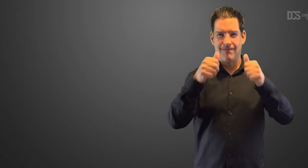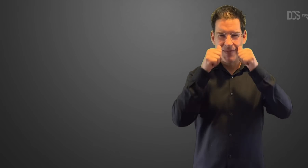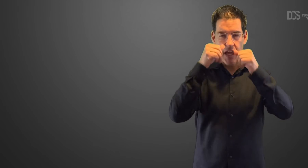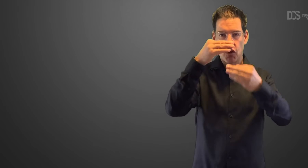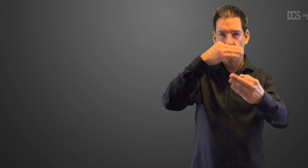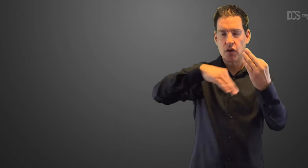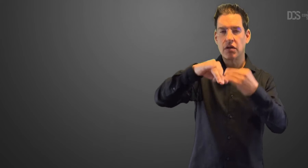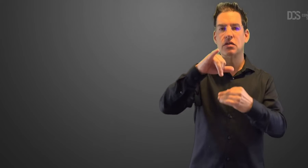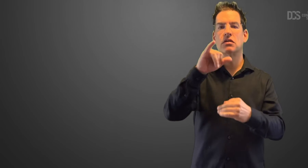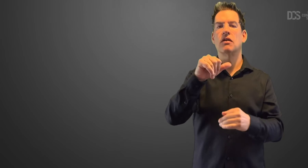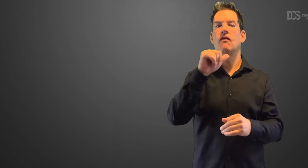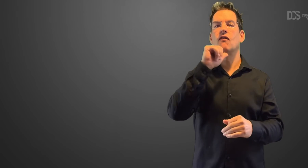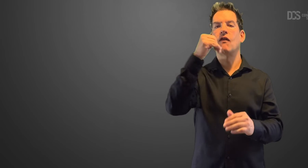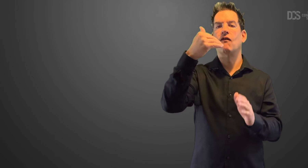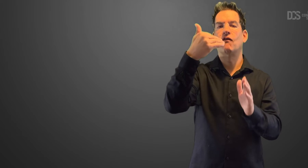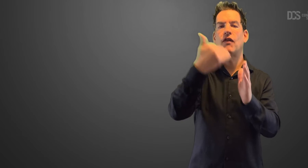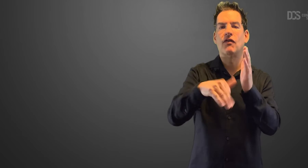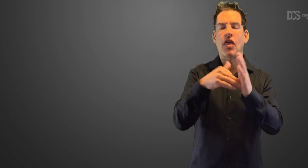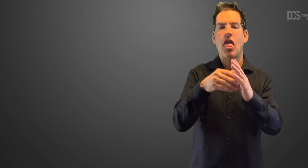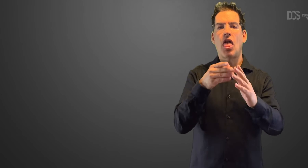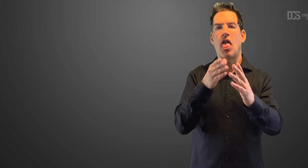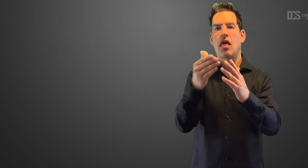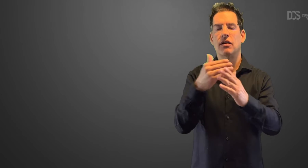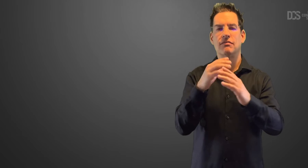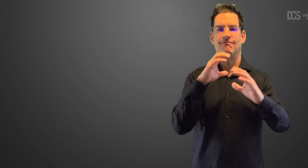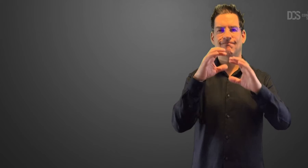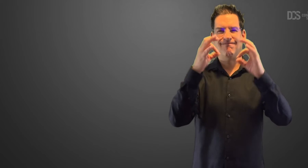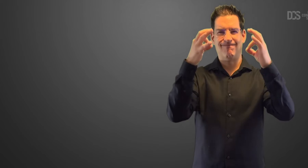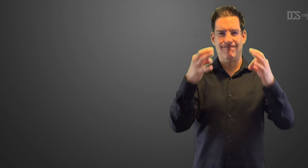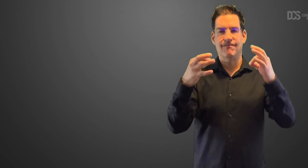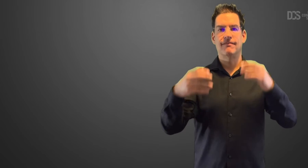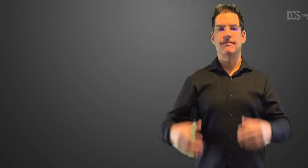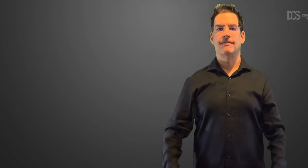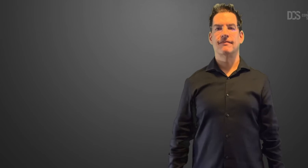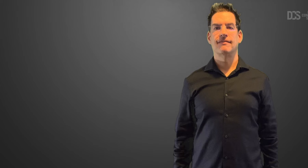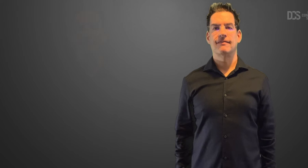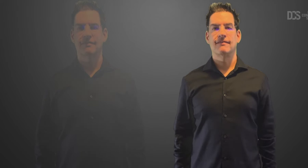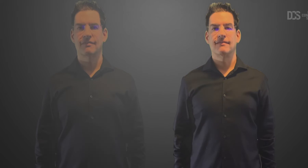y procurar solventar estas carencias.